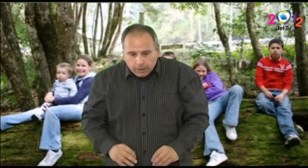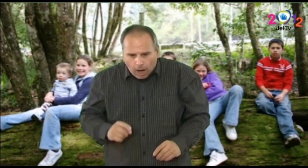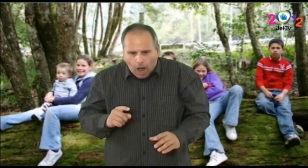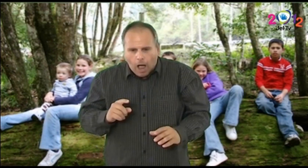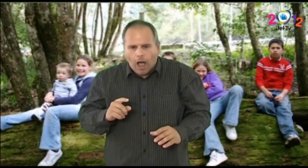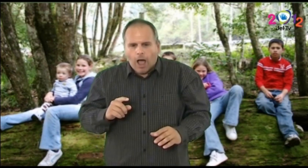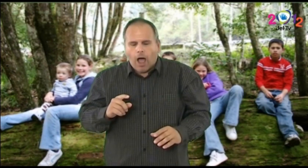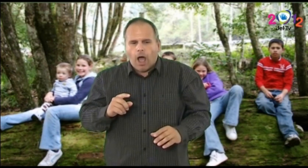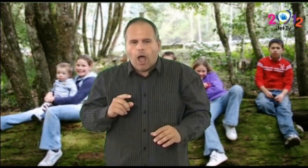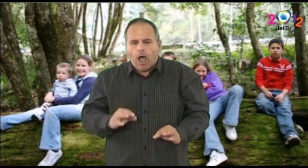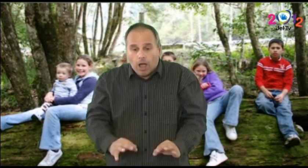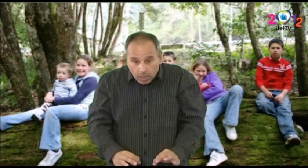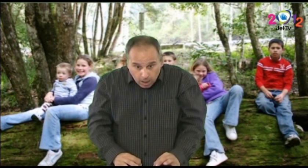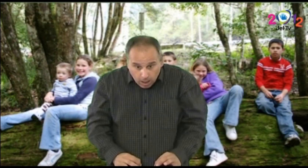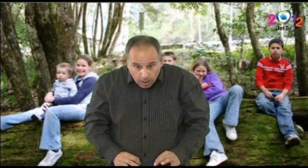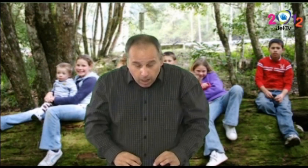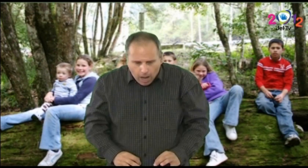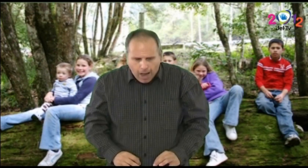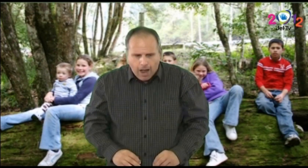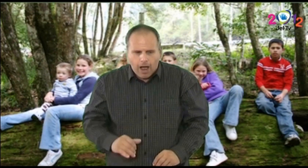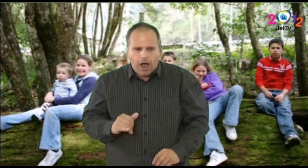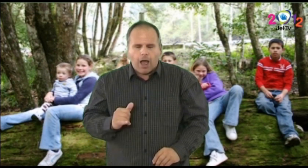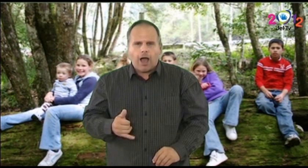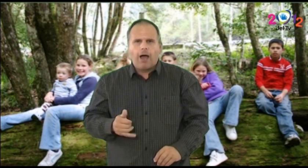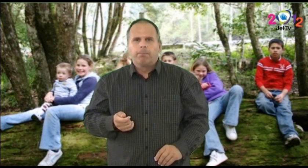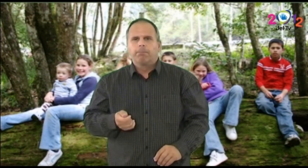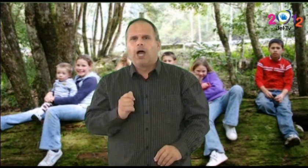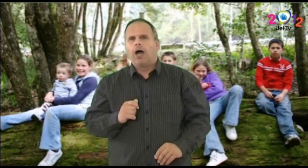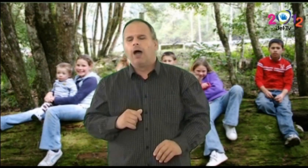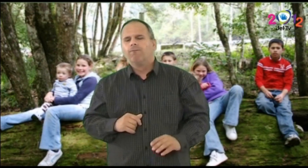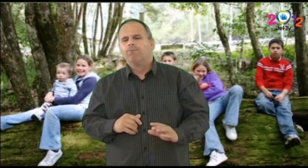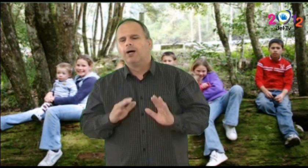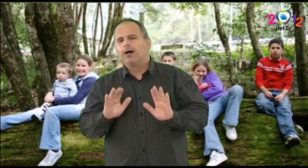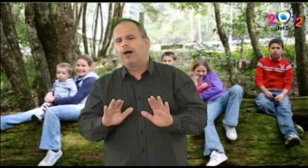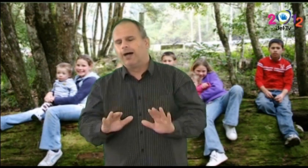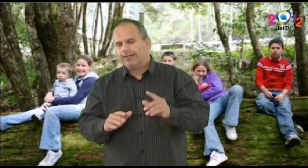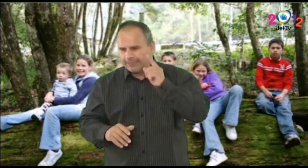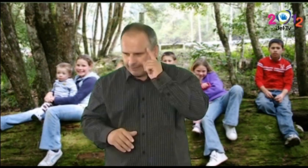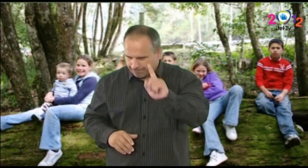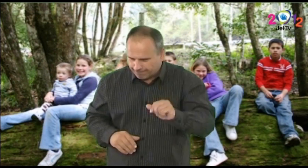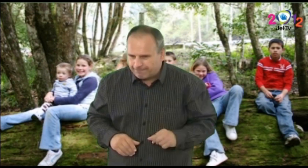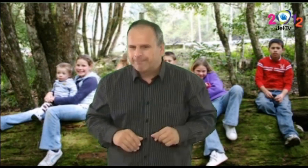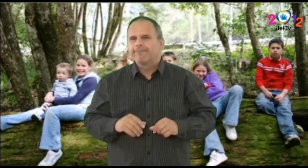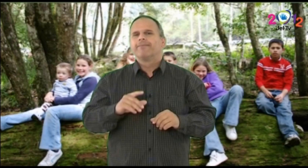A férfi csodálkozik. – Megvan, már értem! Köszönöm szépen.